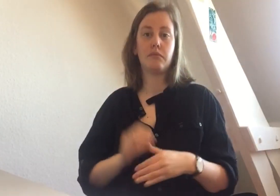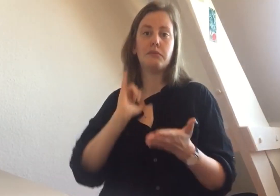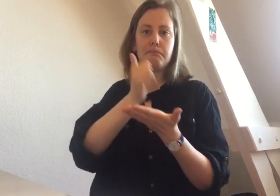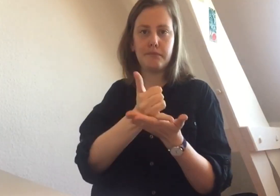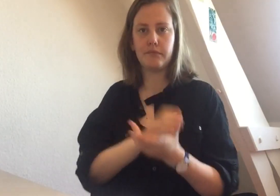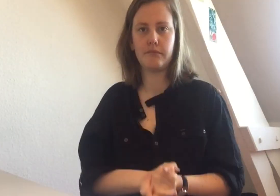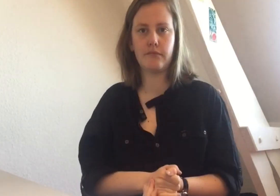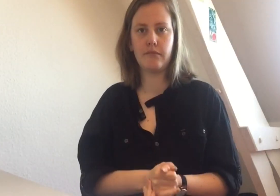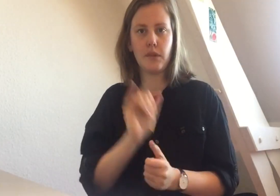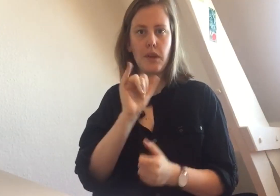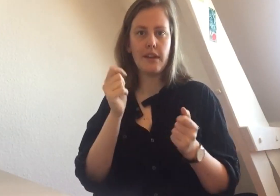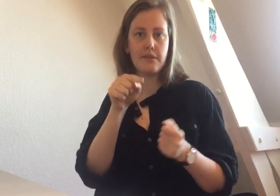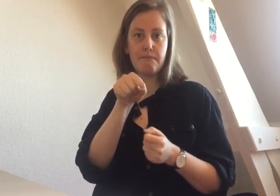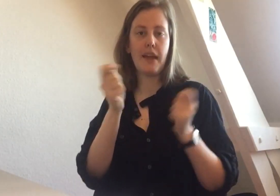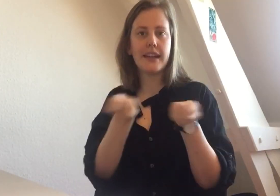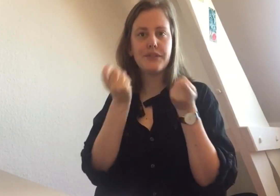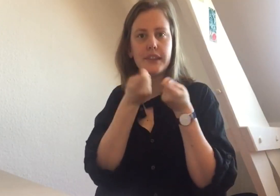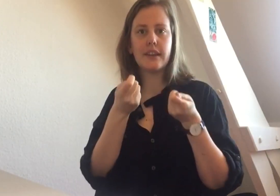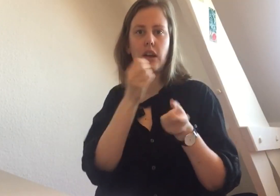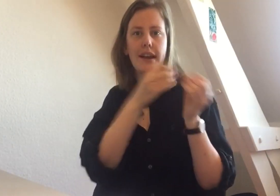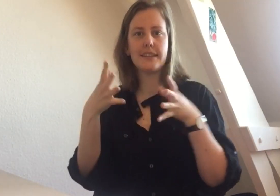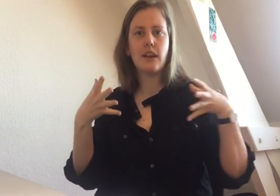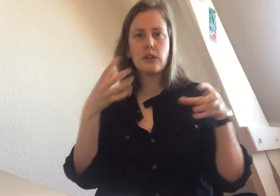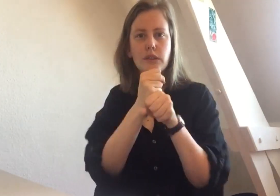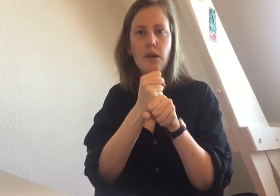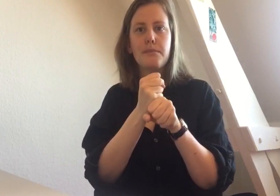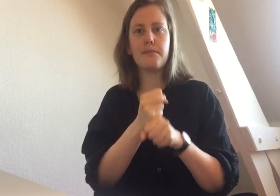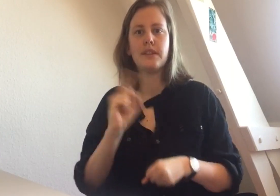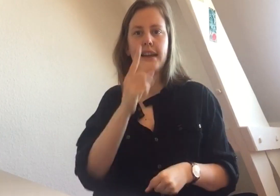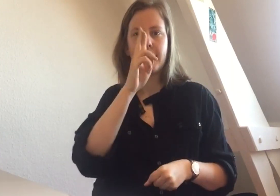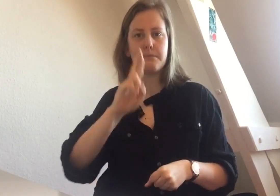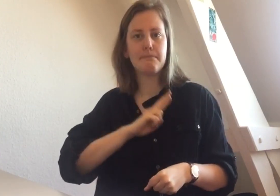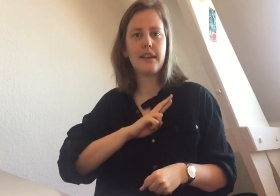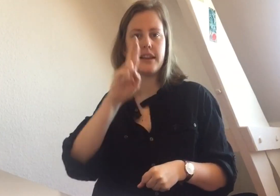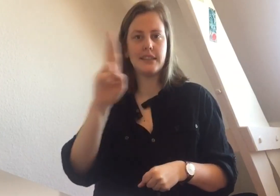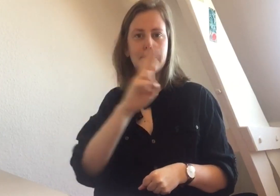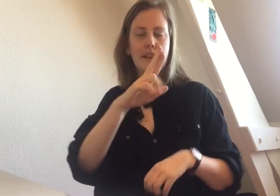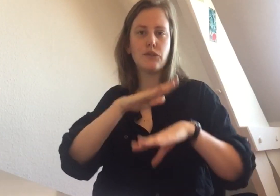Je m'étais donc lancée! Nous organisons des activités ensemble, dans le respect mutuel